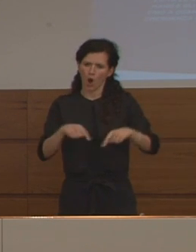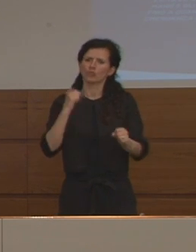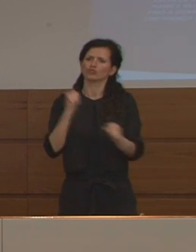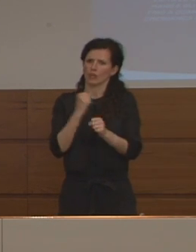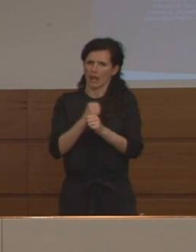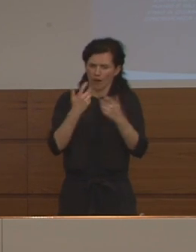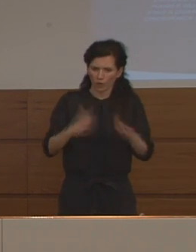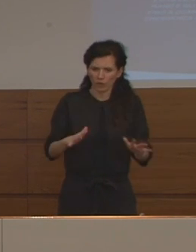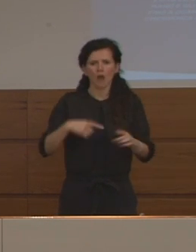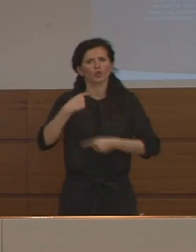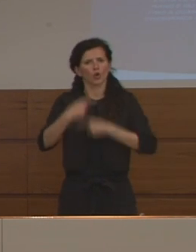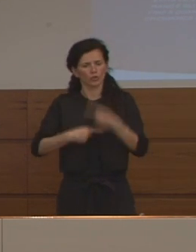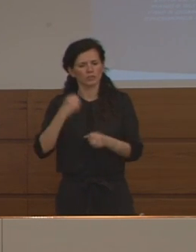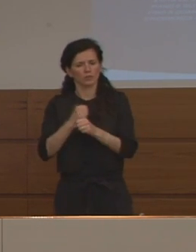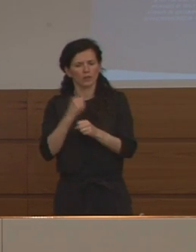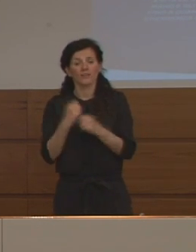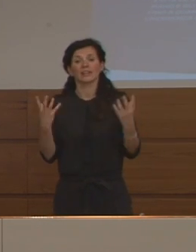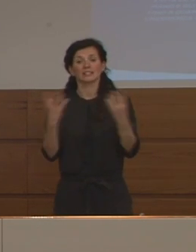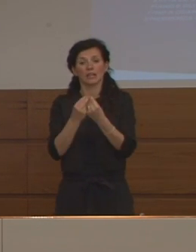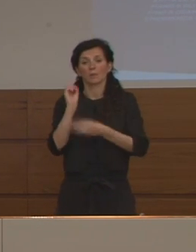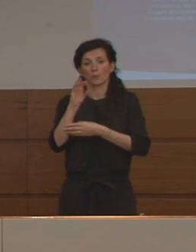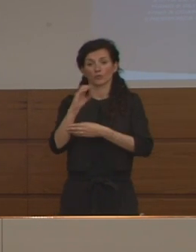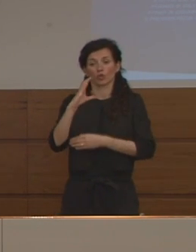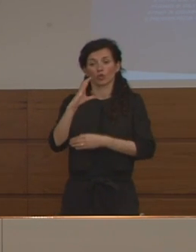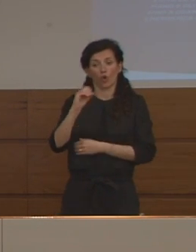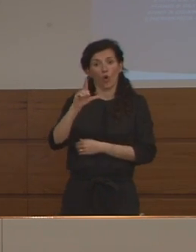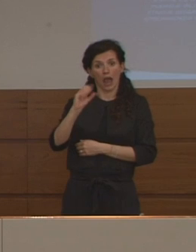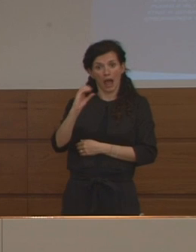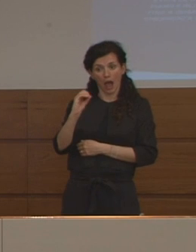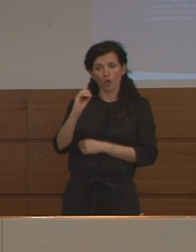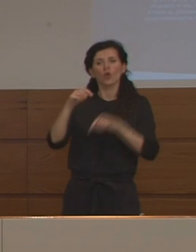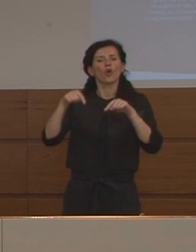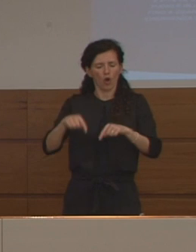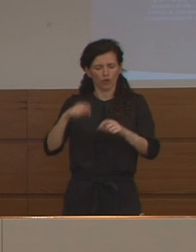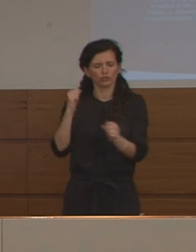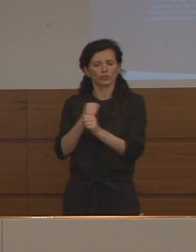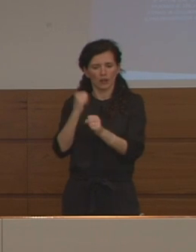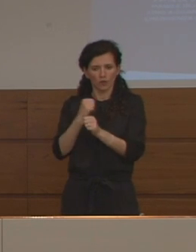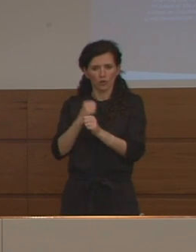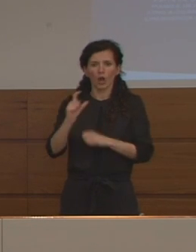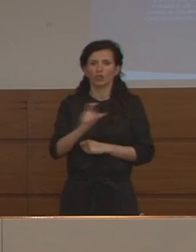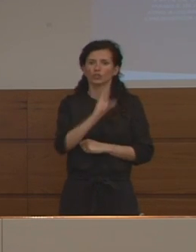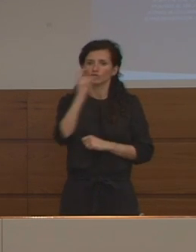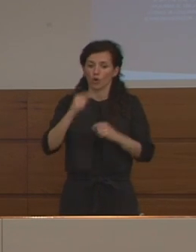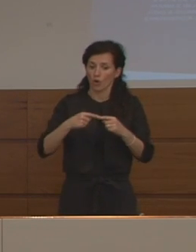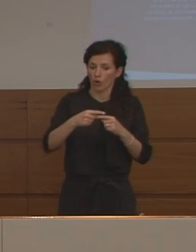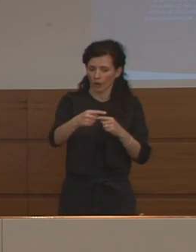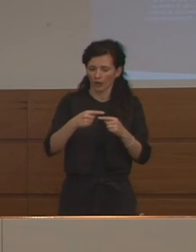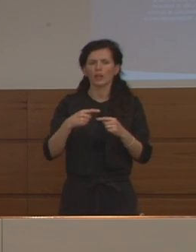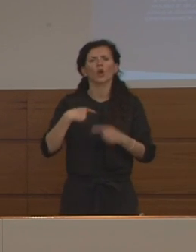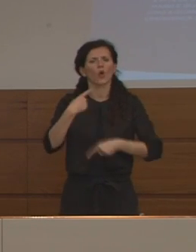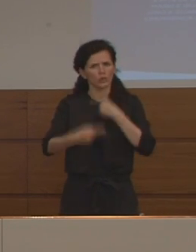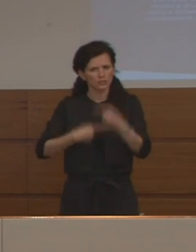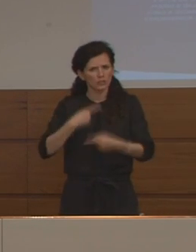Il Professor Colao sta lavorando anche oggi. Nei prossimi giorni si lavorerà e si dovrà